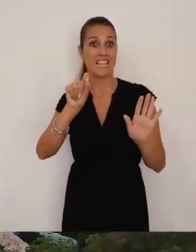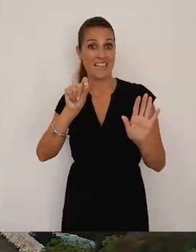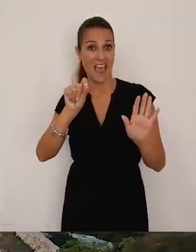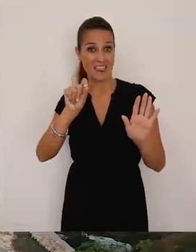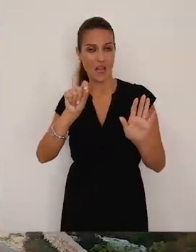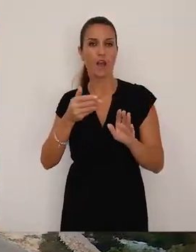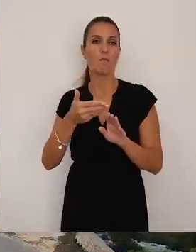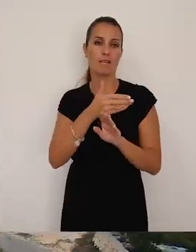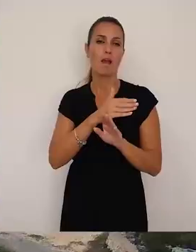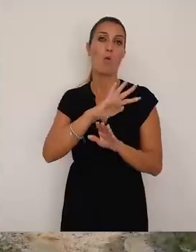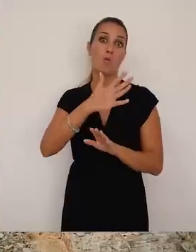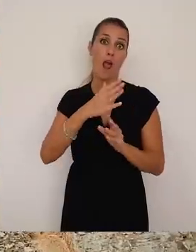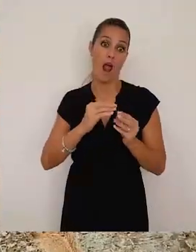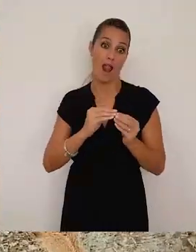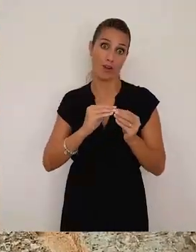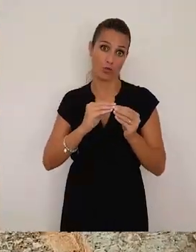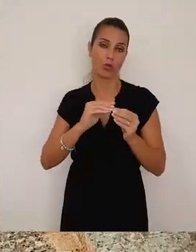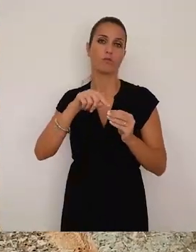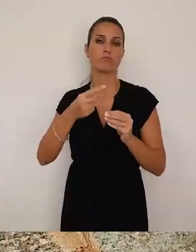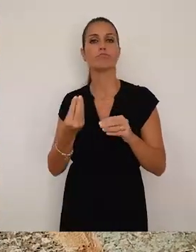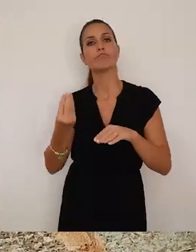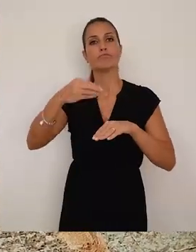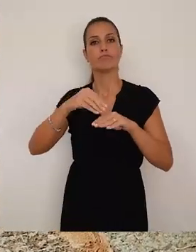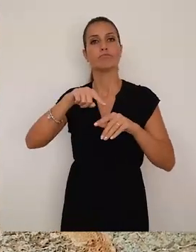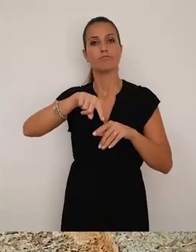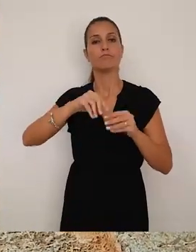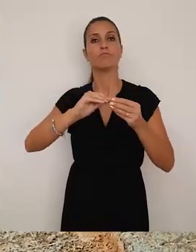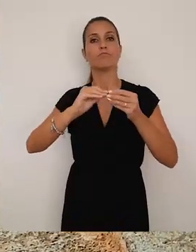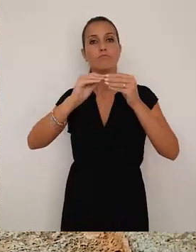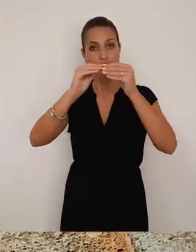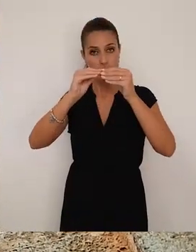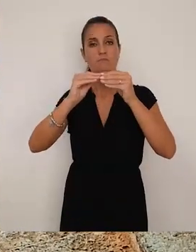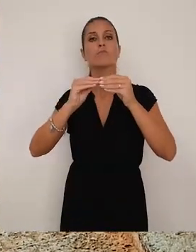la Chiesa sorge su un antico insediamento rurale che il Tasselli identifica con il nome